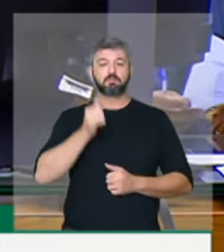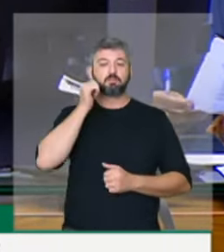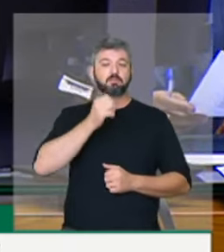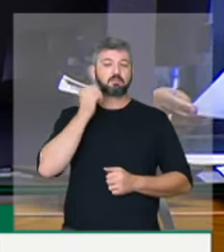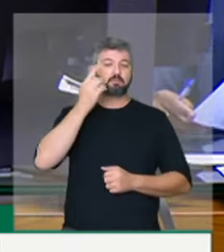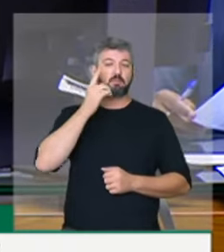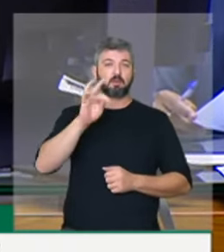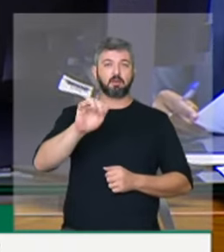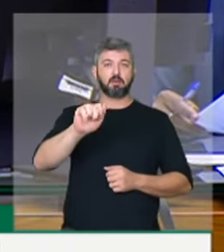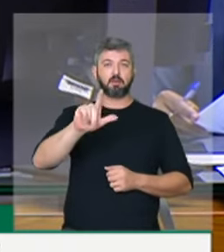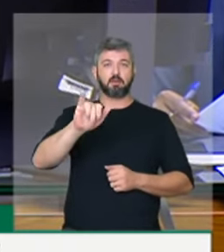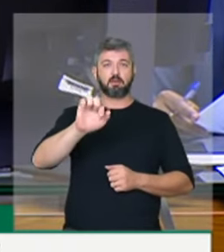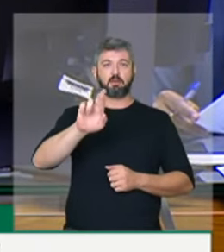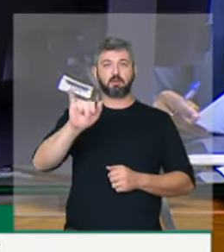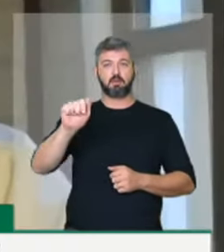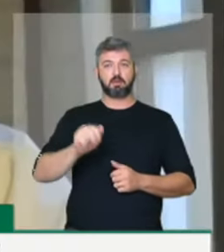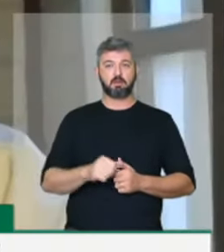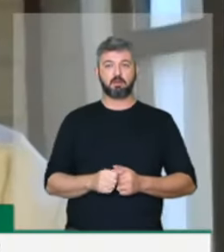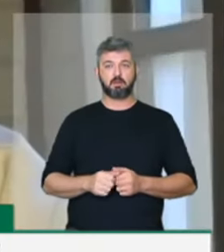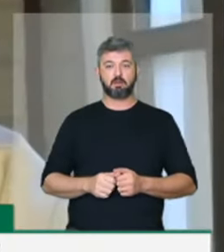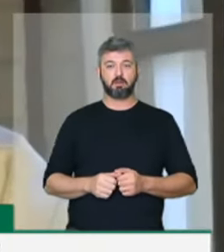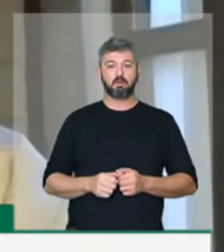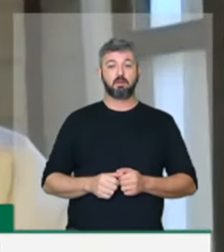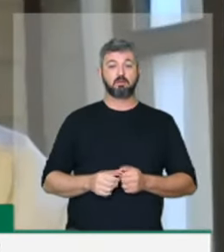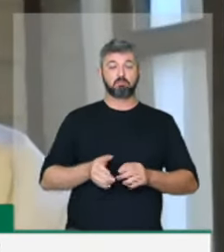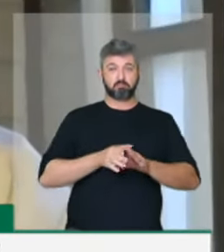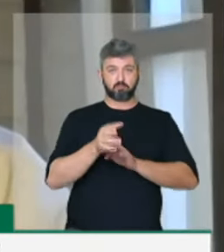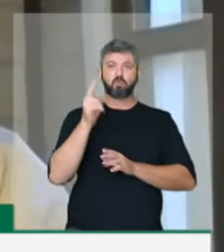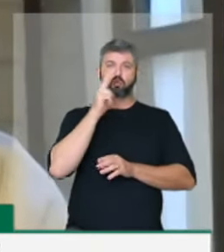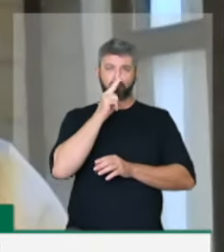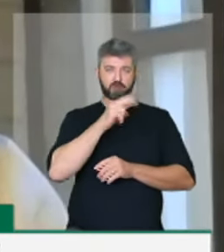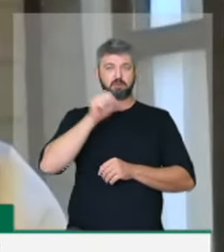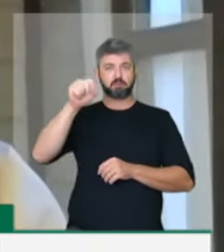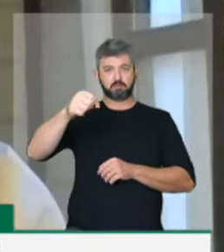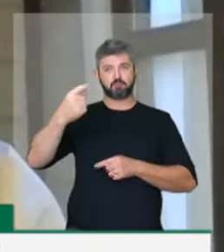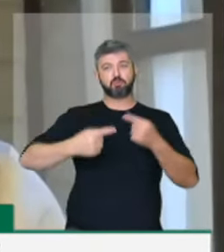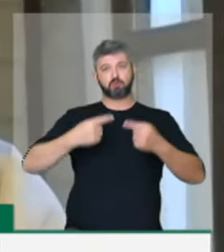É URGÊNCIA PORQUE TEMOS QUE DISCUTIR MATÉRIAS... QUE APRESENTEM.... ALGUM RESPIRO